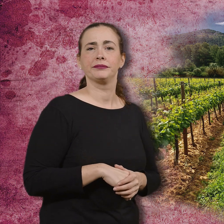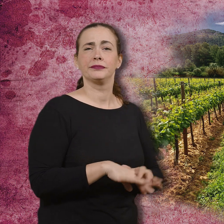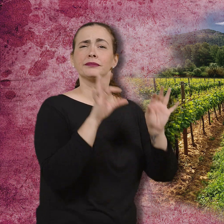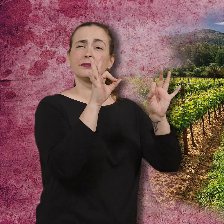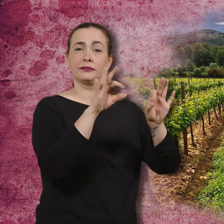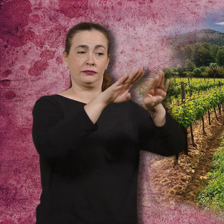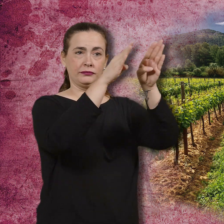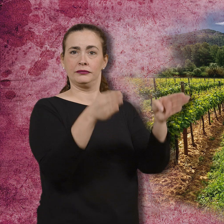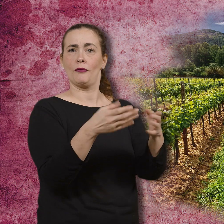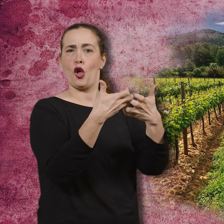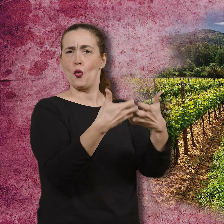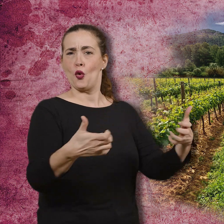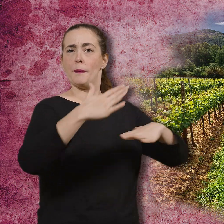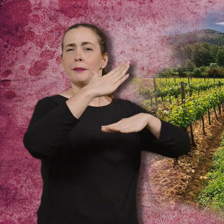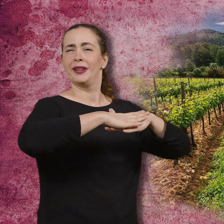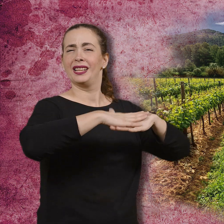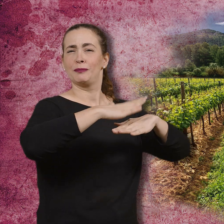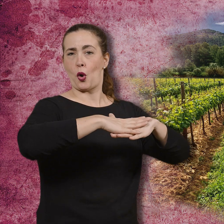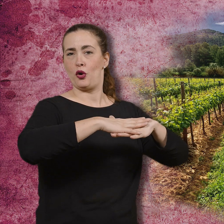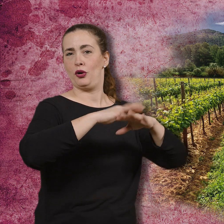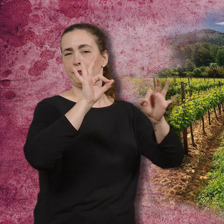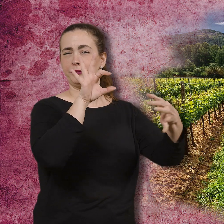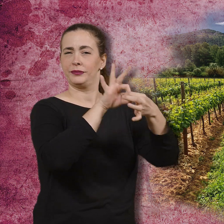amb una estada mínima en bota en el cas dels vins negres,